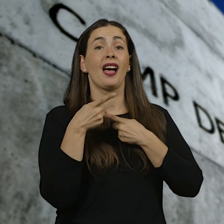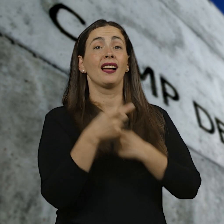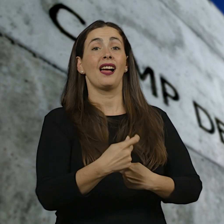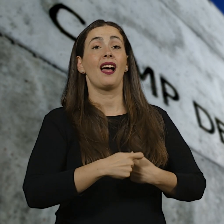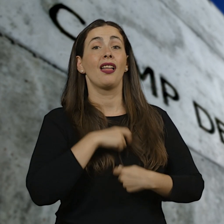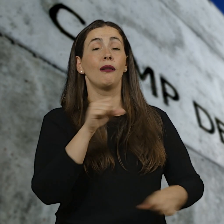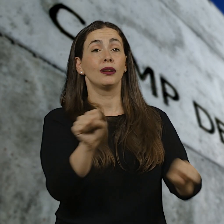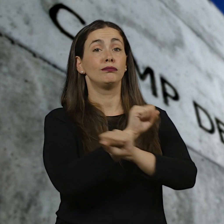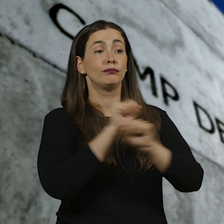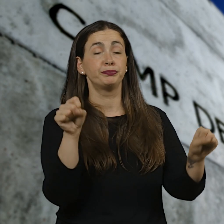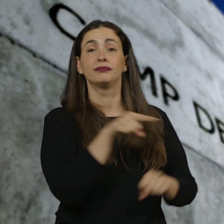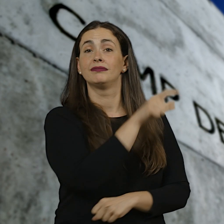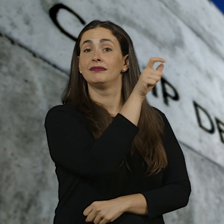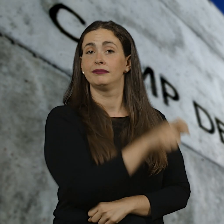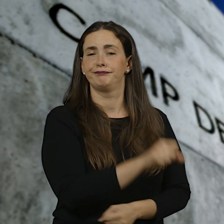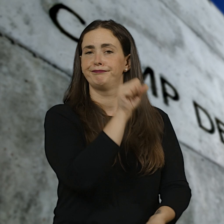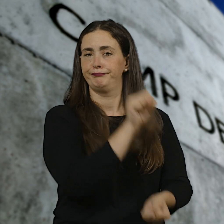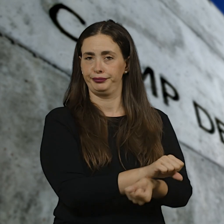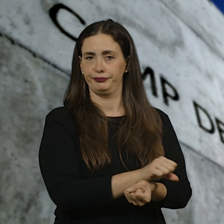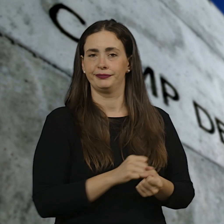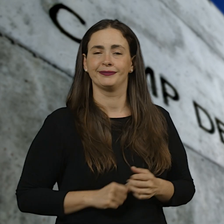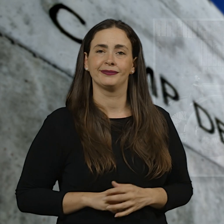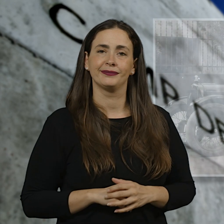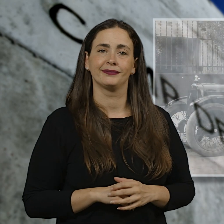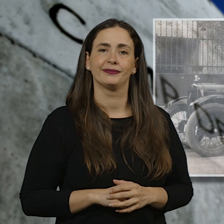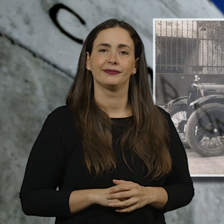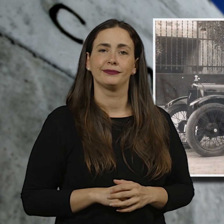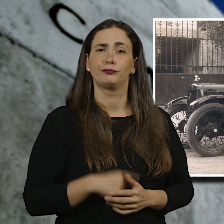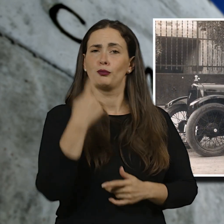En esclatar la Guerra Civil, Galobart va ser detingut a l’era del mas.